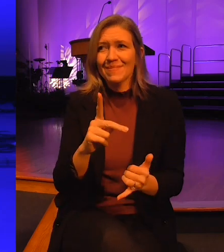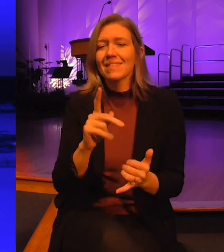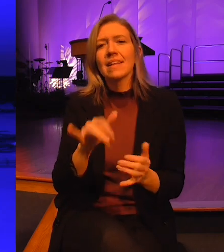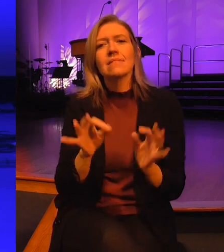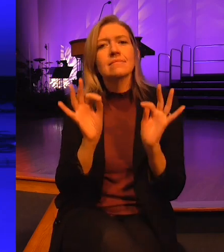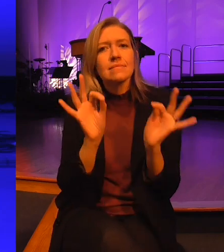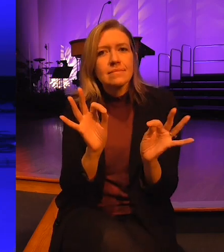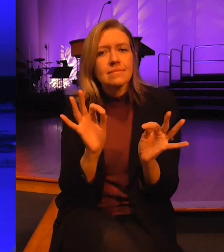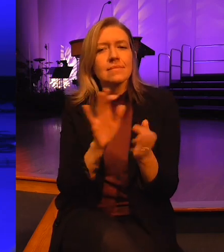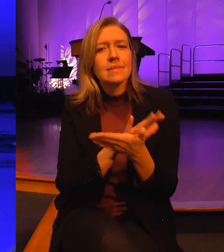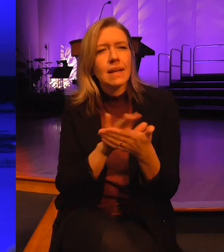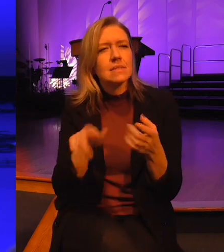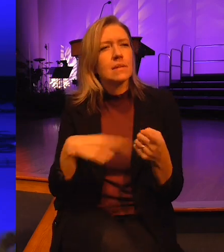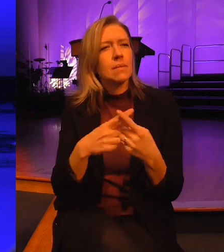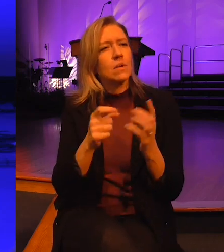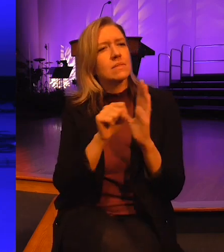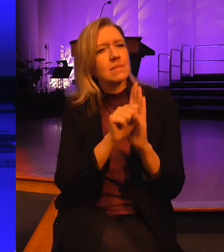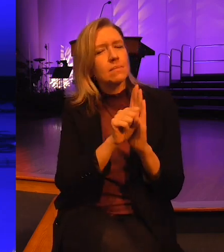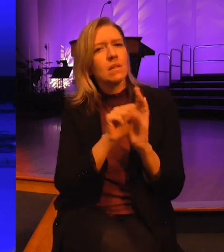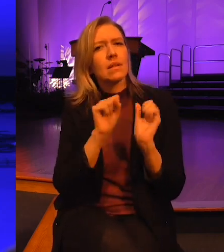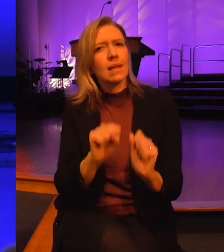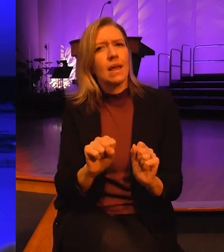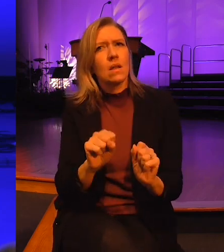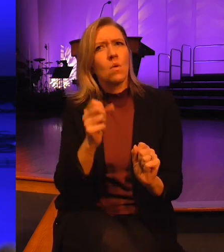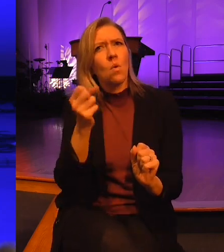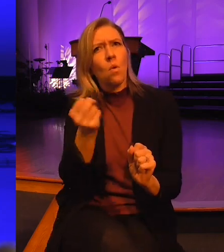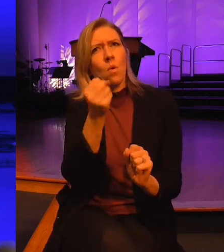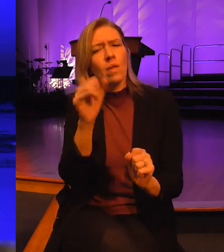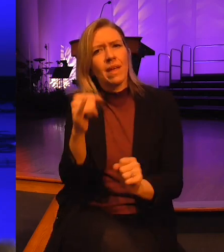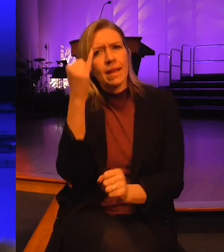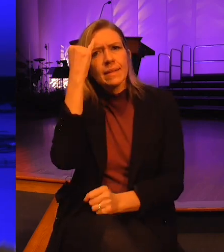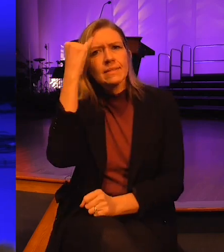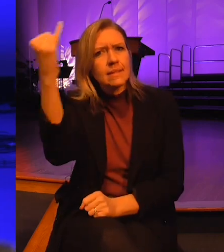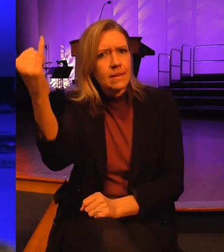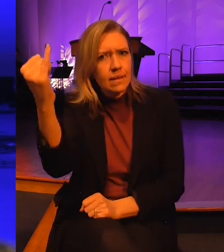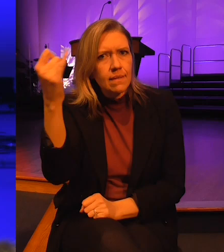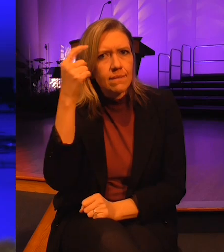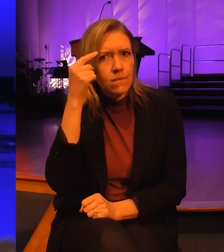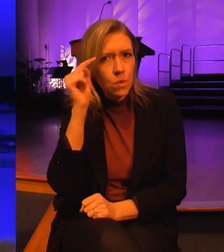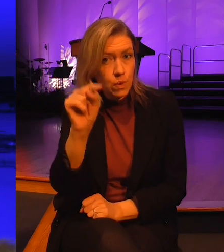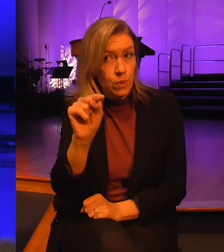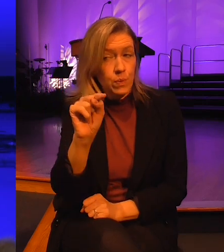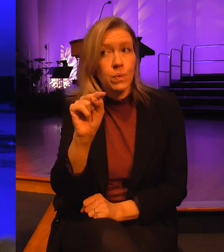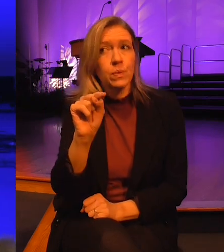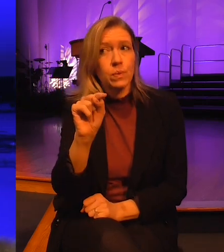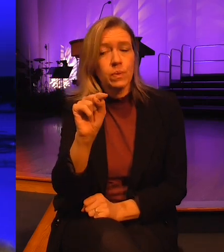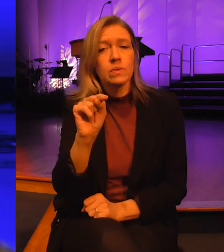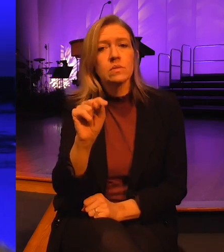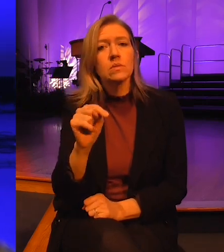puede transmitir. una idea para ti y lo que te voy a invitar a hacer con la piedra es por el